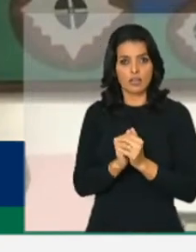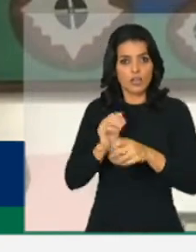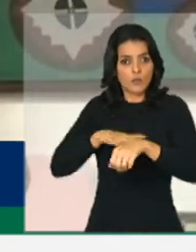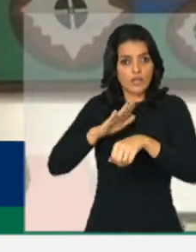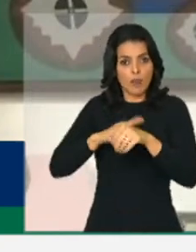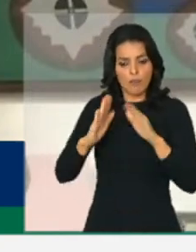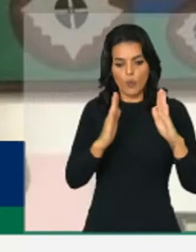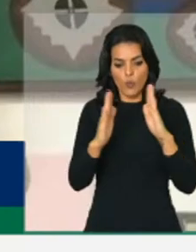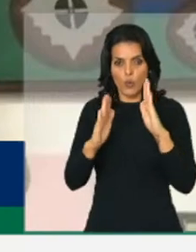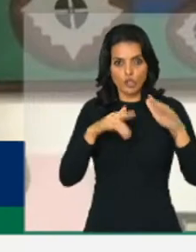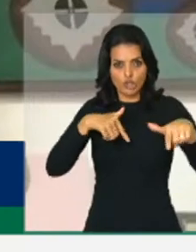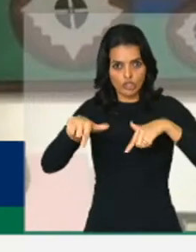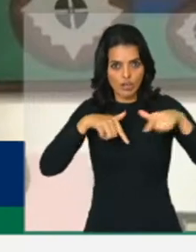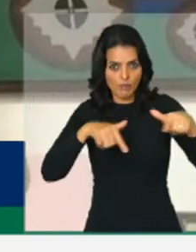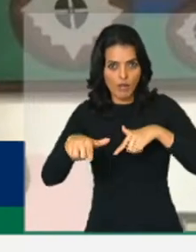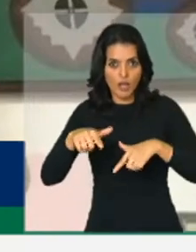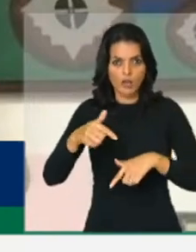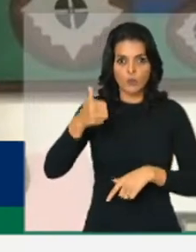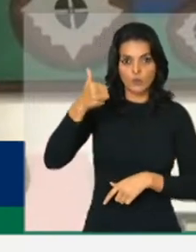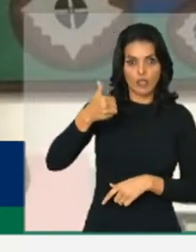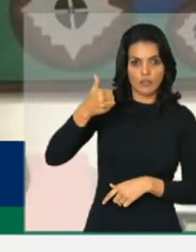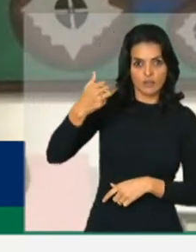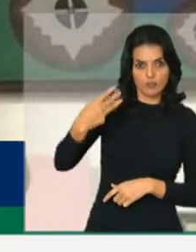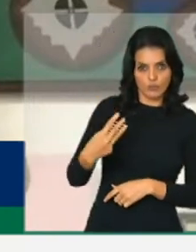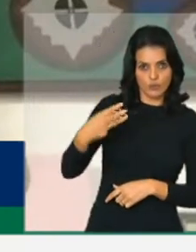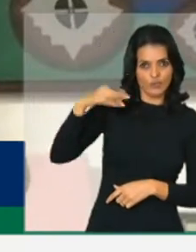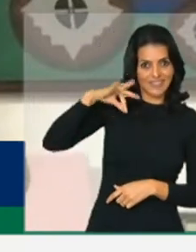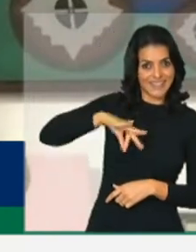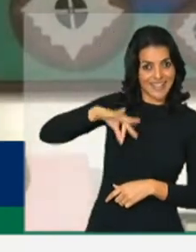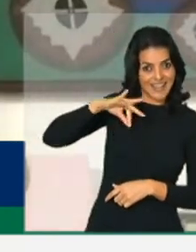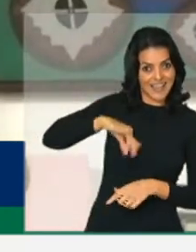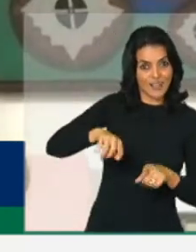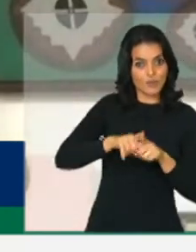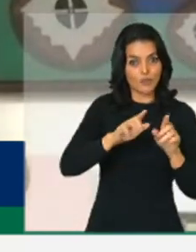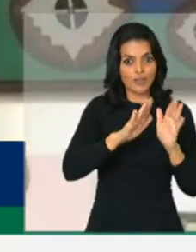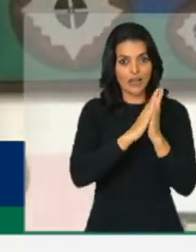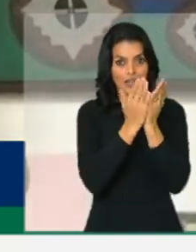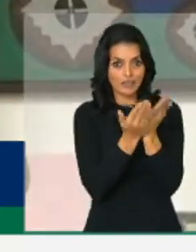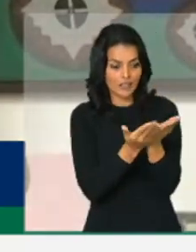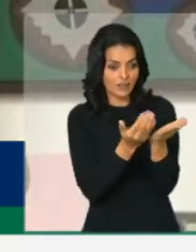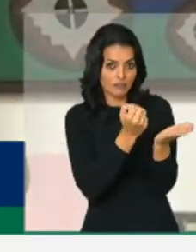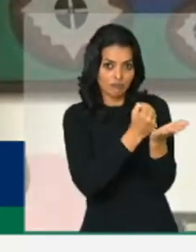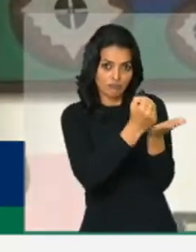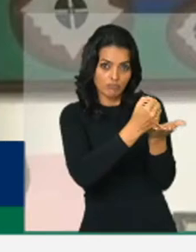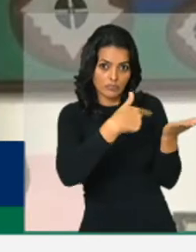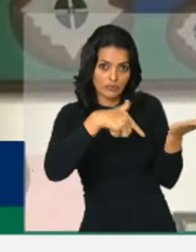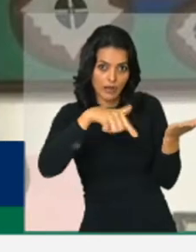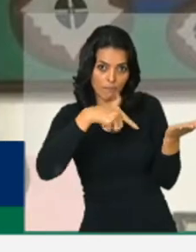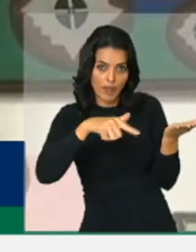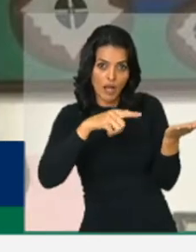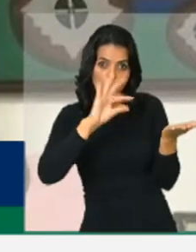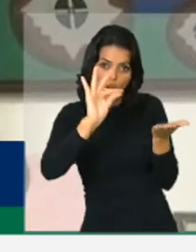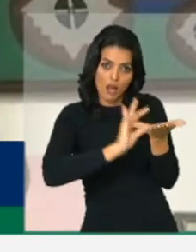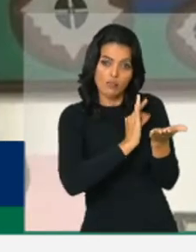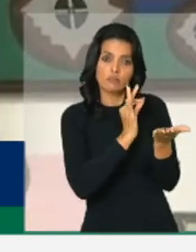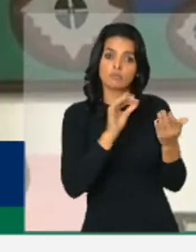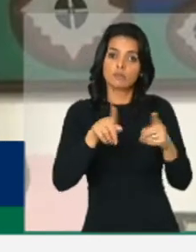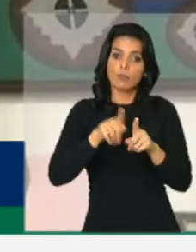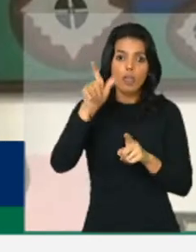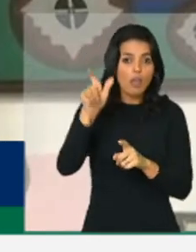MULHERES QUE NÓS... TEMOS NESSE PAÍS QUE HÁS SÉCULOS E SÉCULOS VEM TRABALHANDO EM